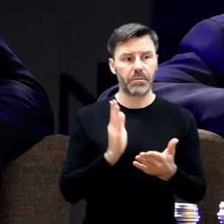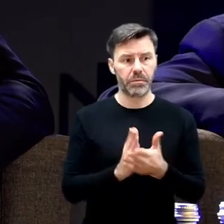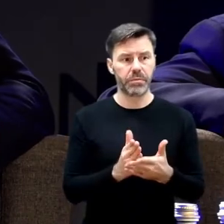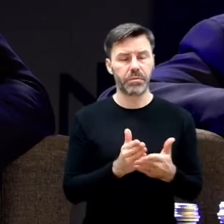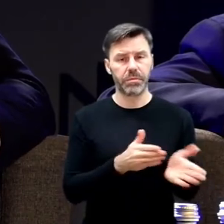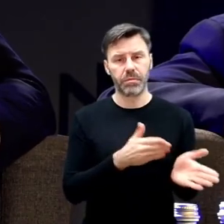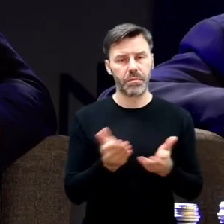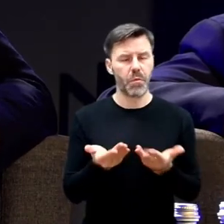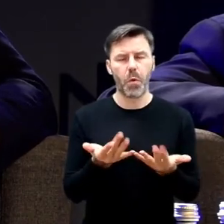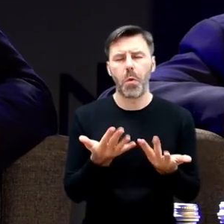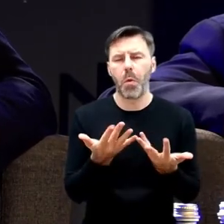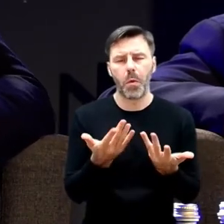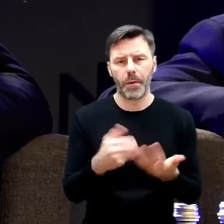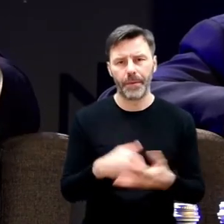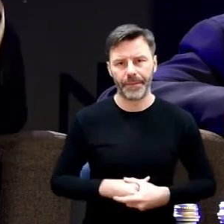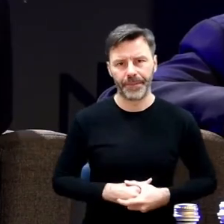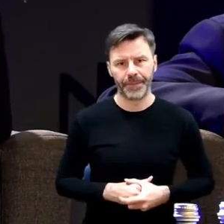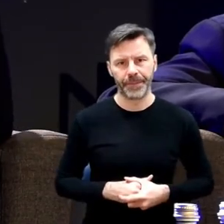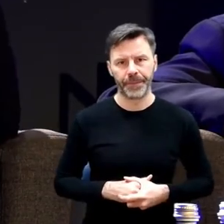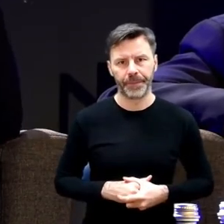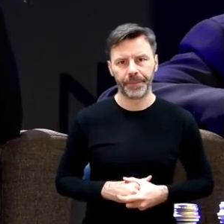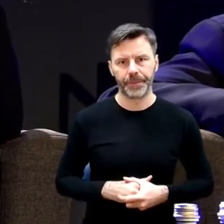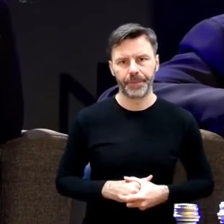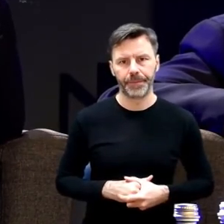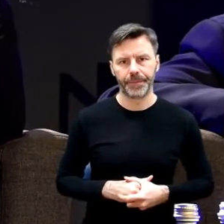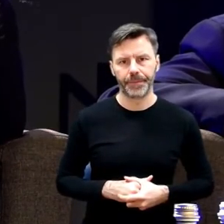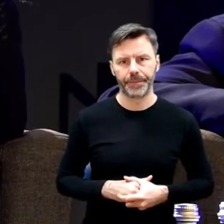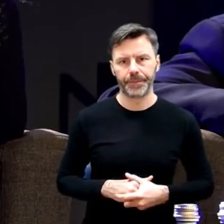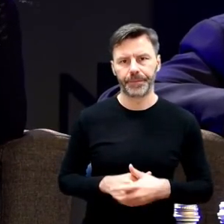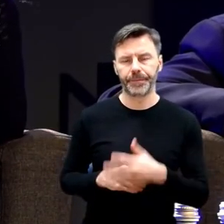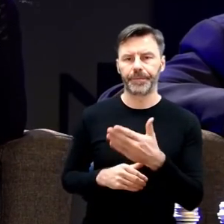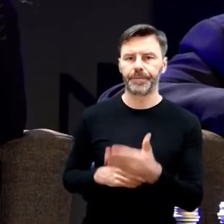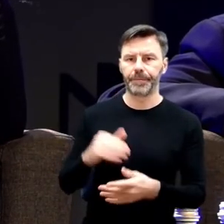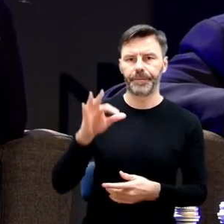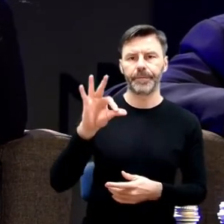Jeżeli chodzi o same SAN-y, to też mnie trochę zdziwiło